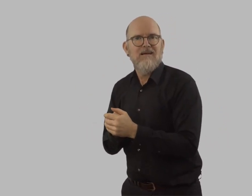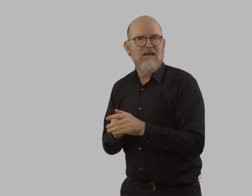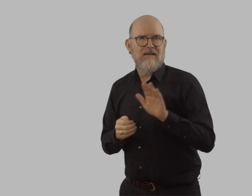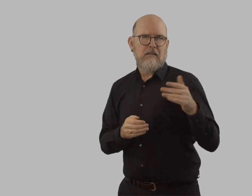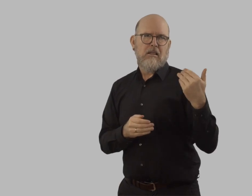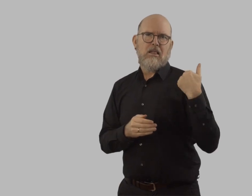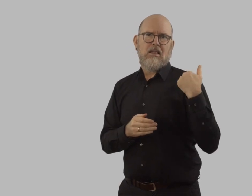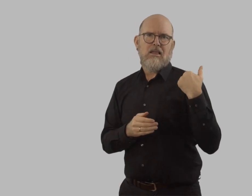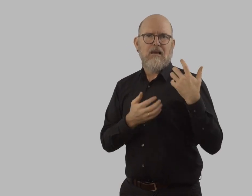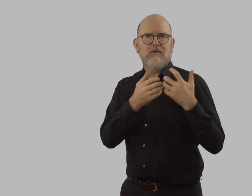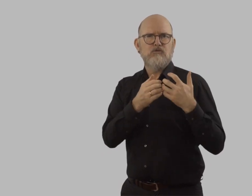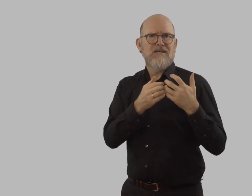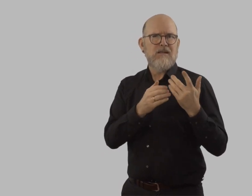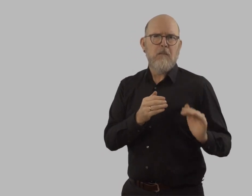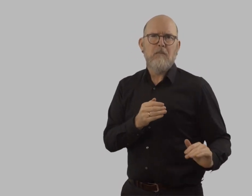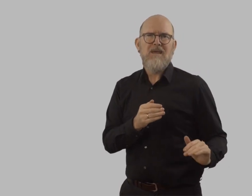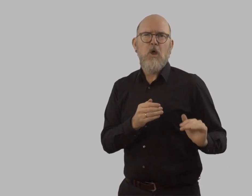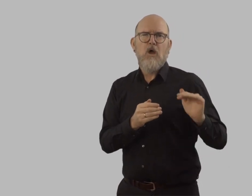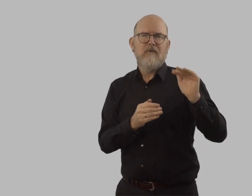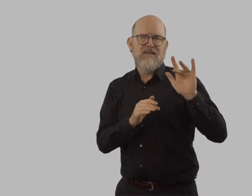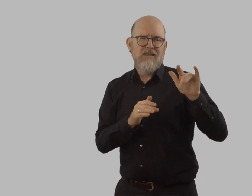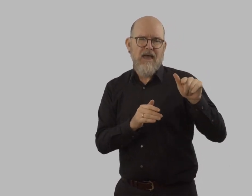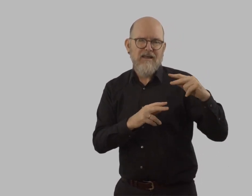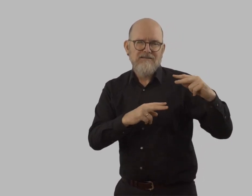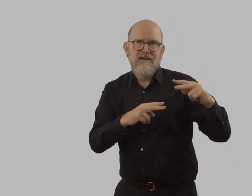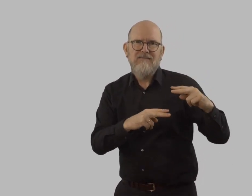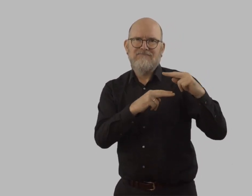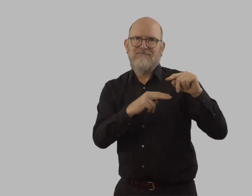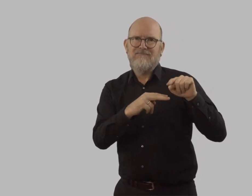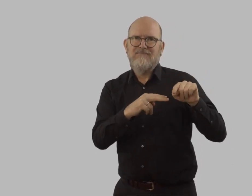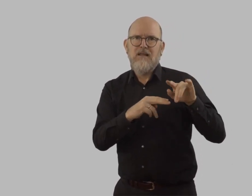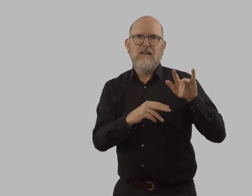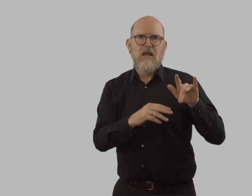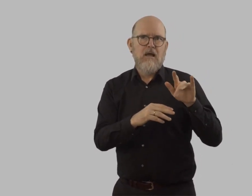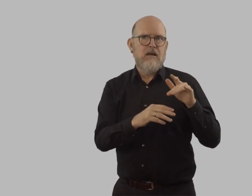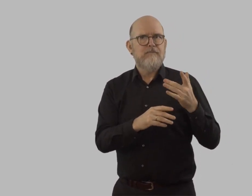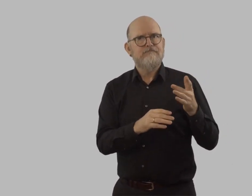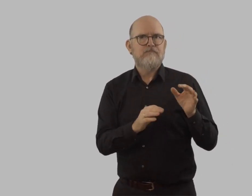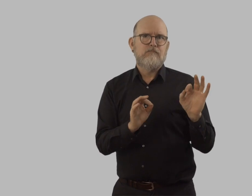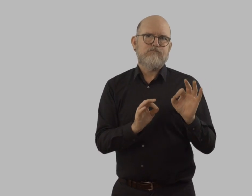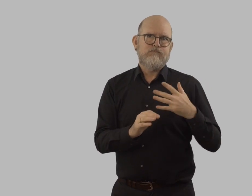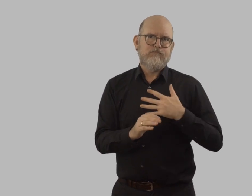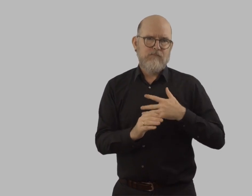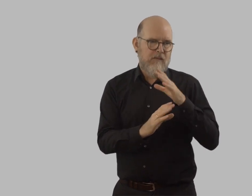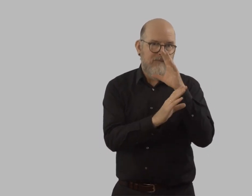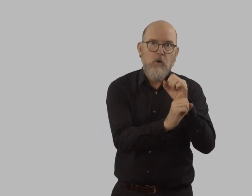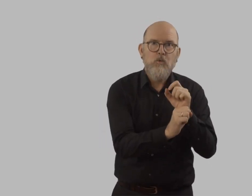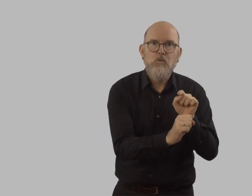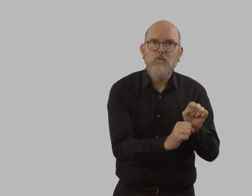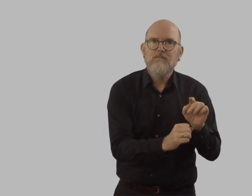Allerdings rückte in jüngster Vergangenheit ein dunkles Kapitel seiner Biografie in den Fokus.